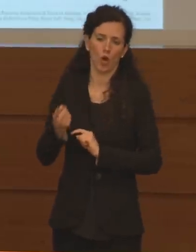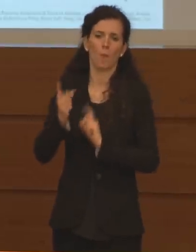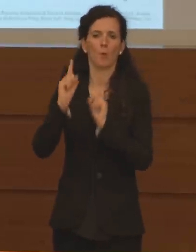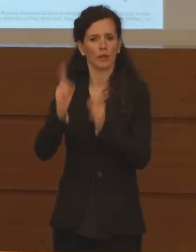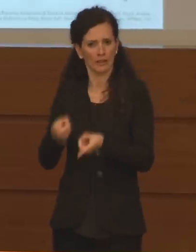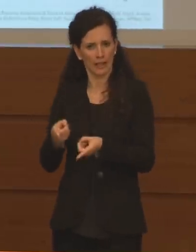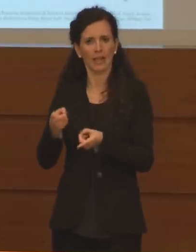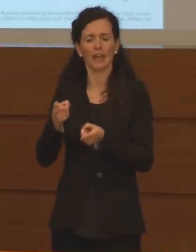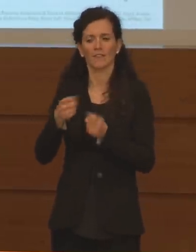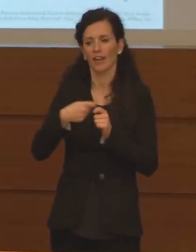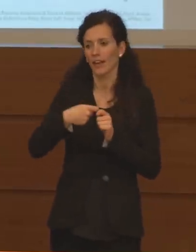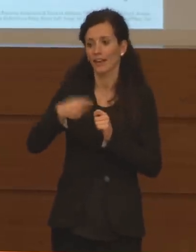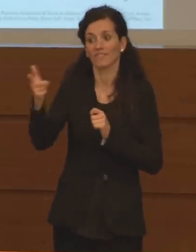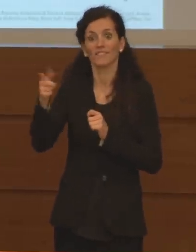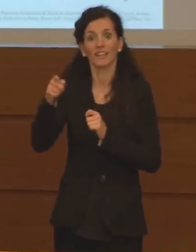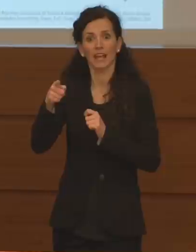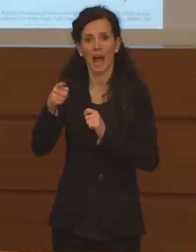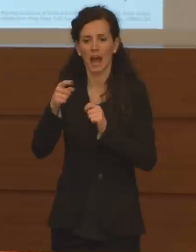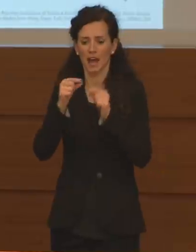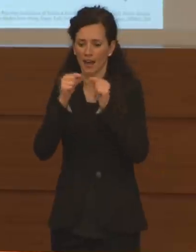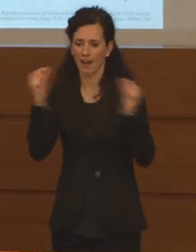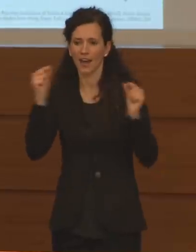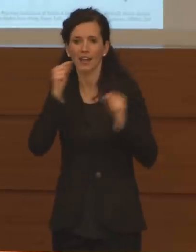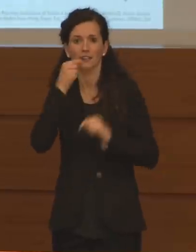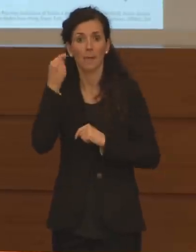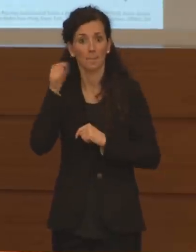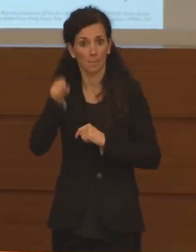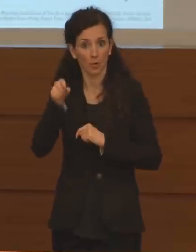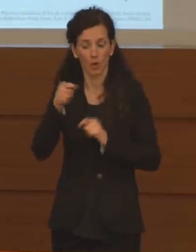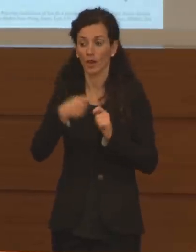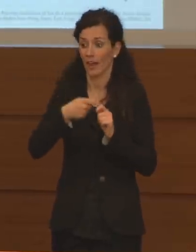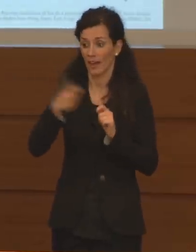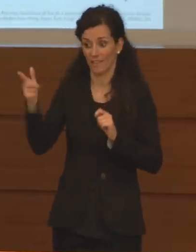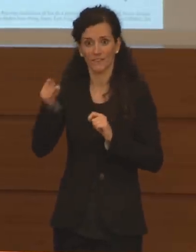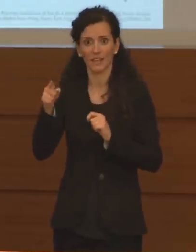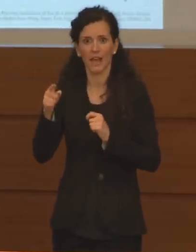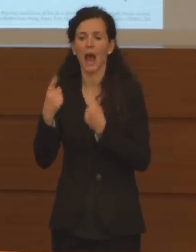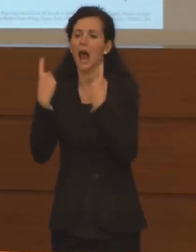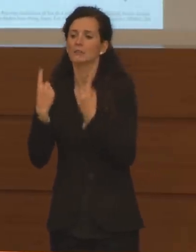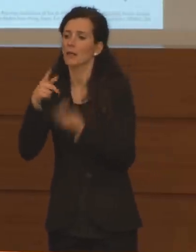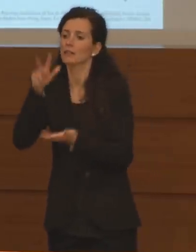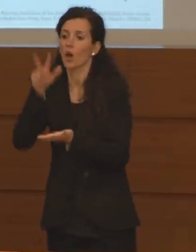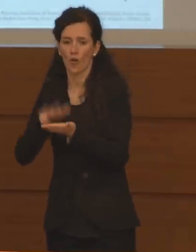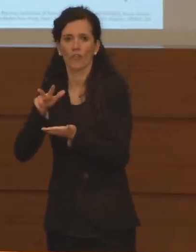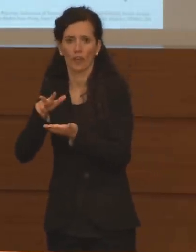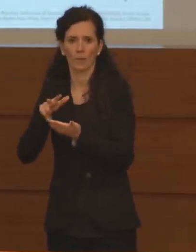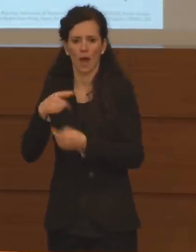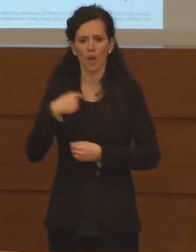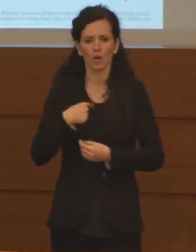per la conferma quindi il fatto che noi ne abbiamo confermare i 534 non vuol dire